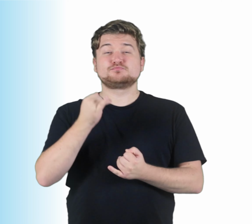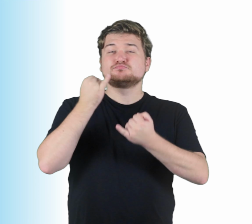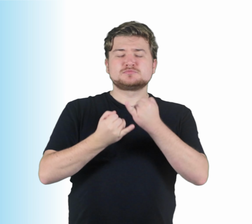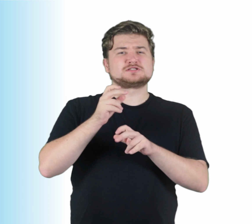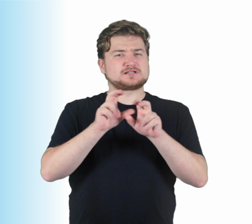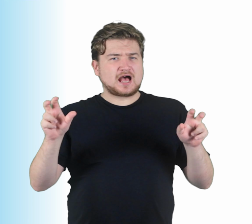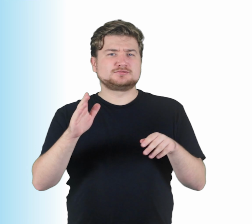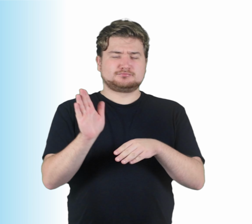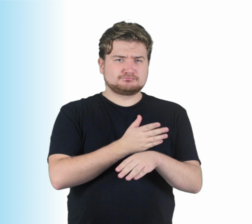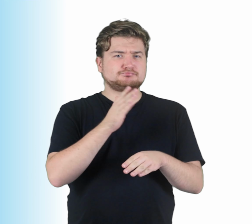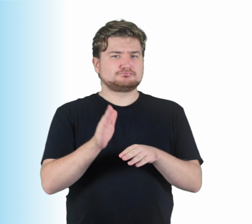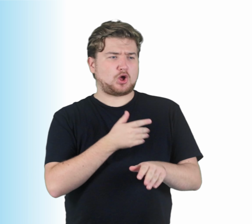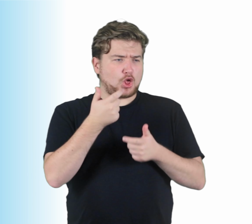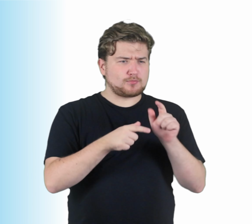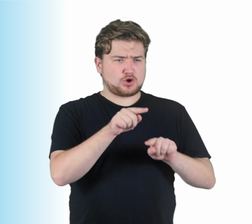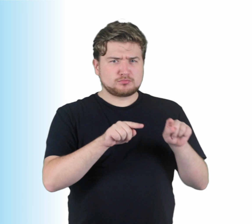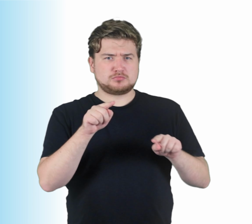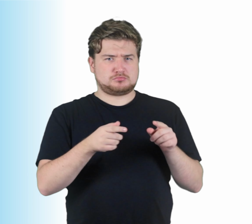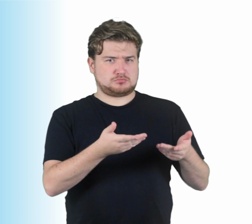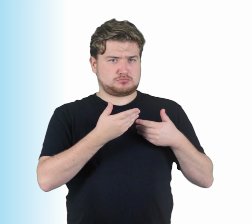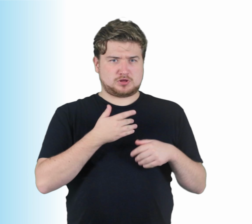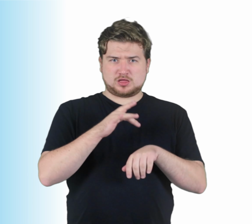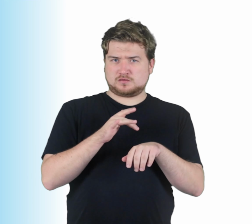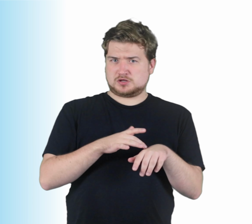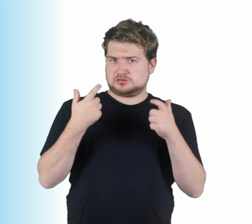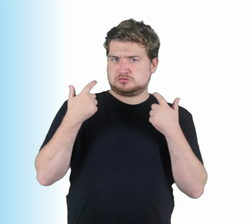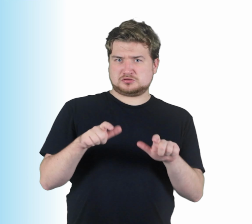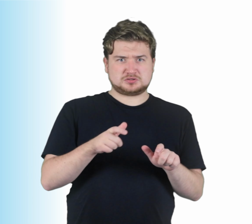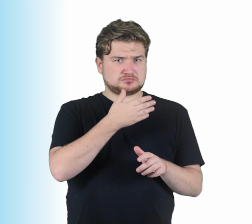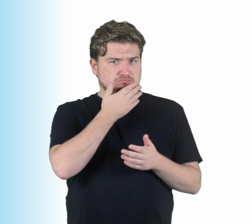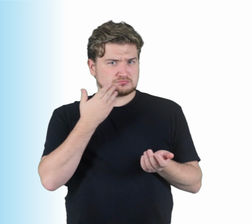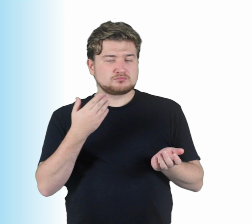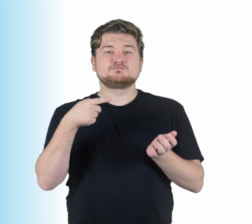Jeśli te działania i upływ czasu nie przynosi poprawy stanu osoby po traumie,